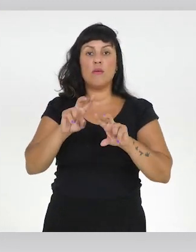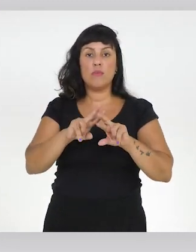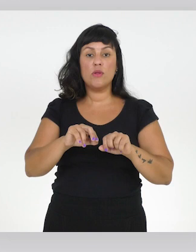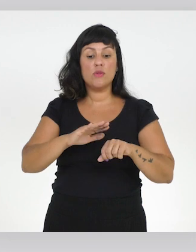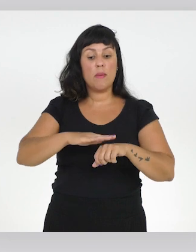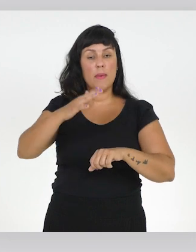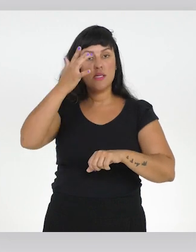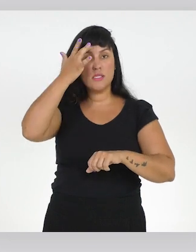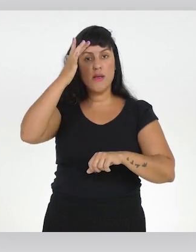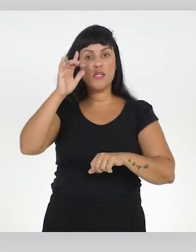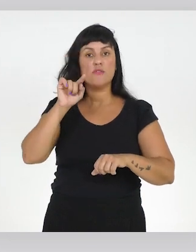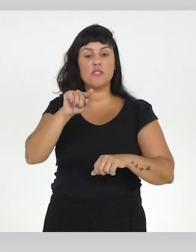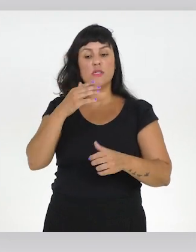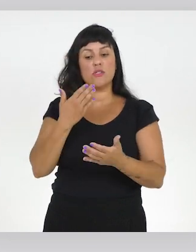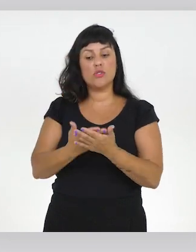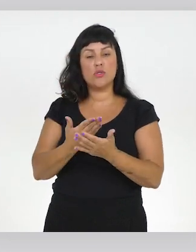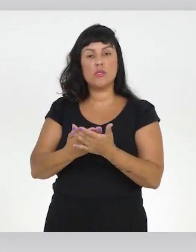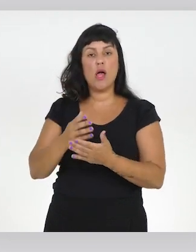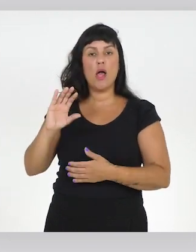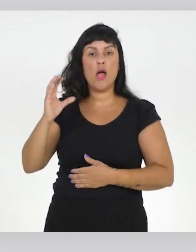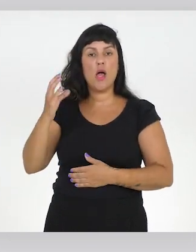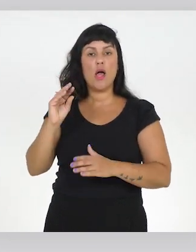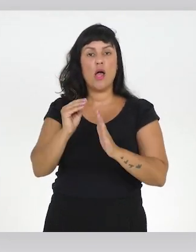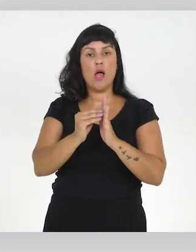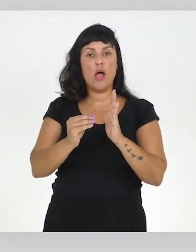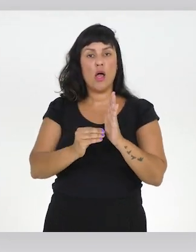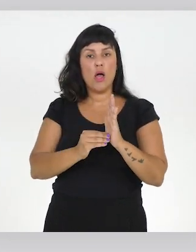quando a gente conhece o mecanismo de dor. É preciso